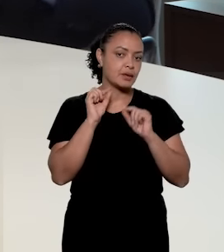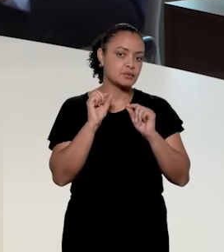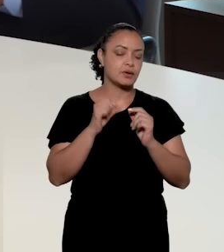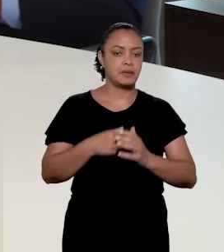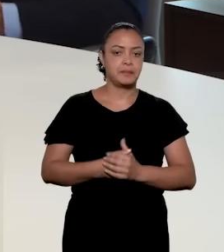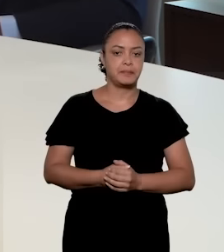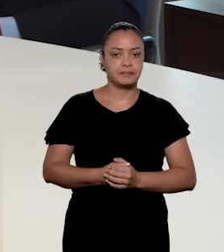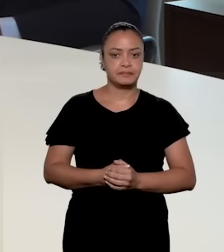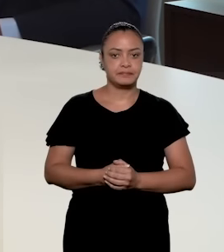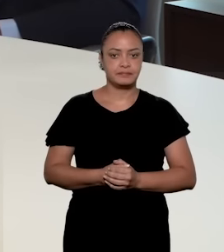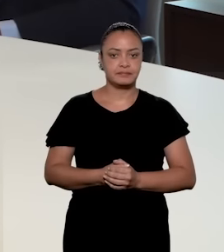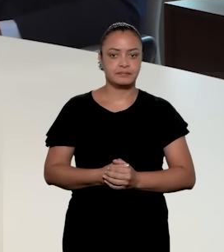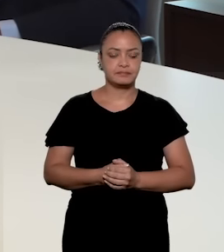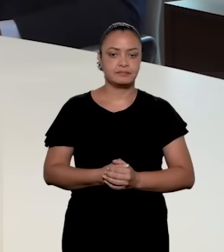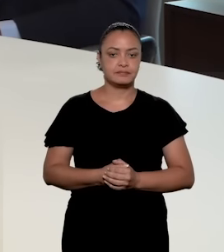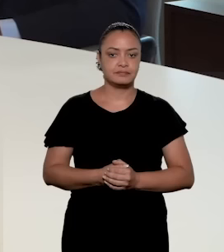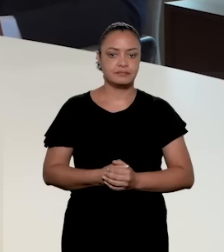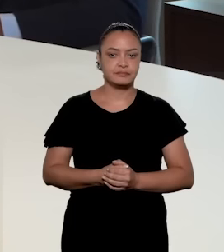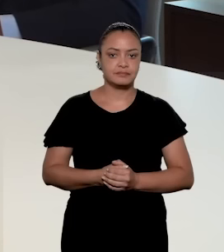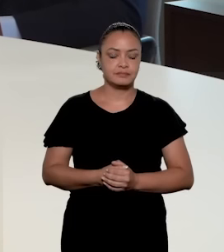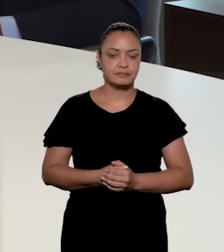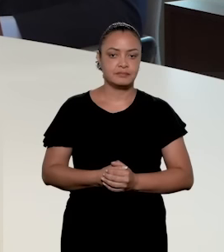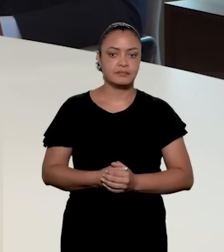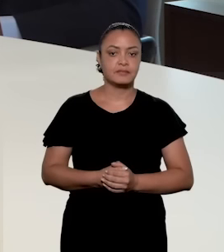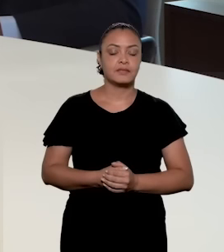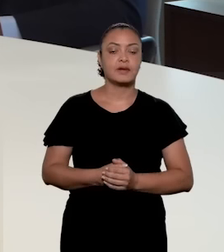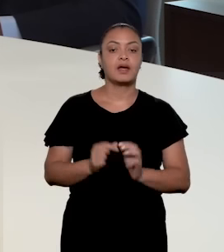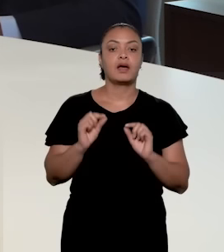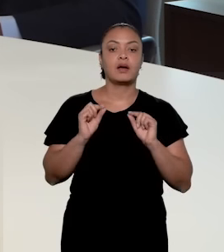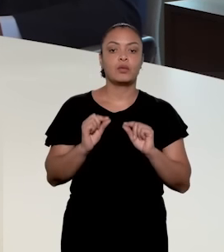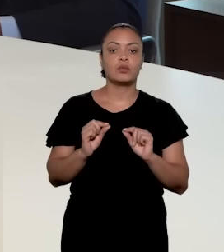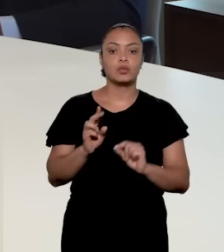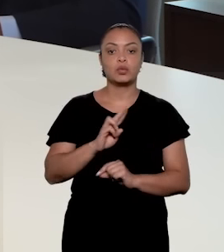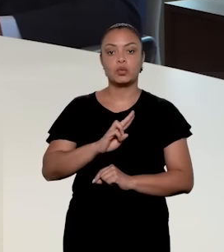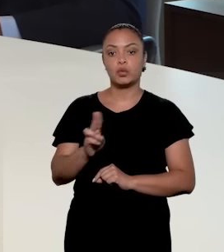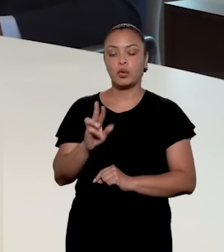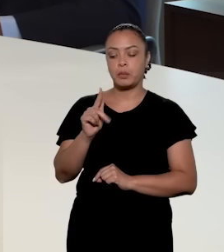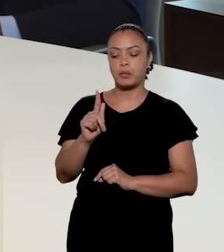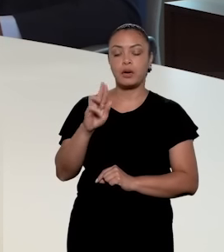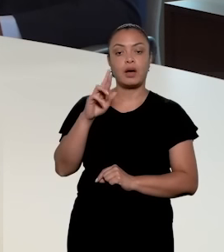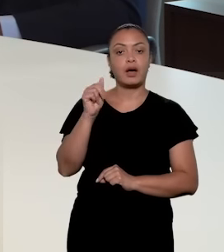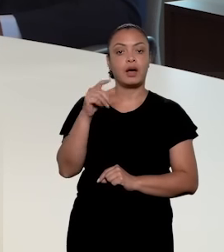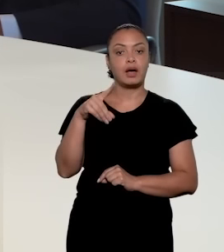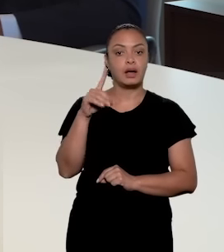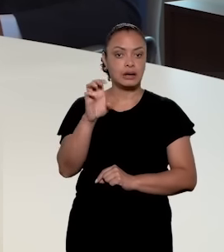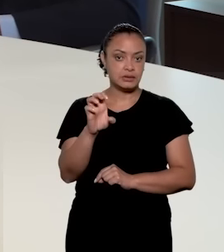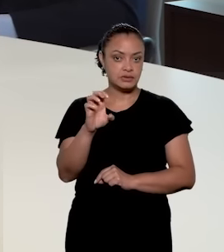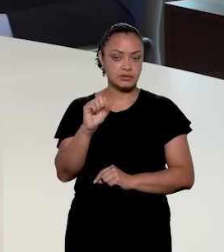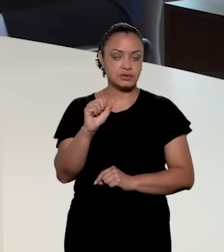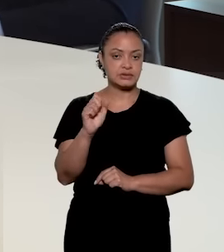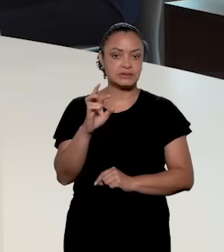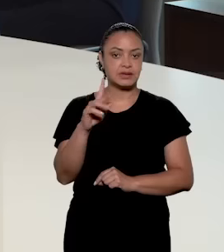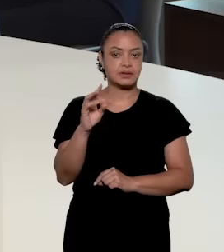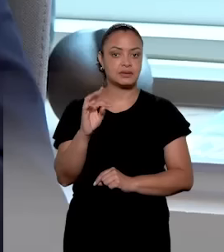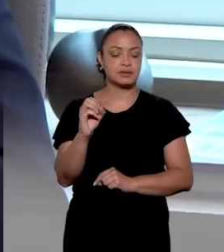meu livro de cabeceira é o livro do João Guimarães Rosa, chamado “Grande Sertão Veredas”, que para